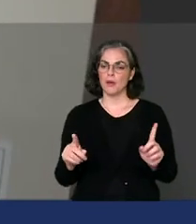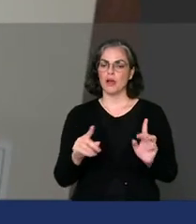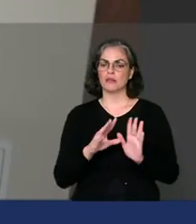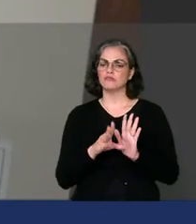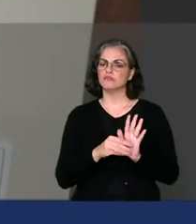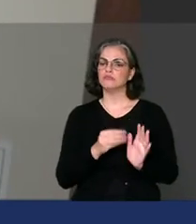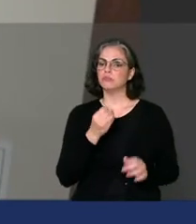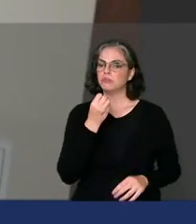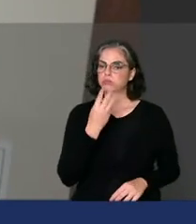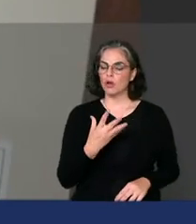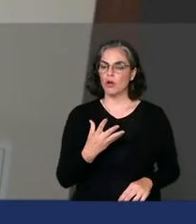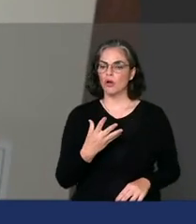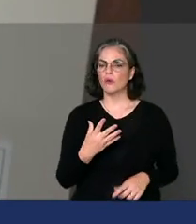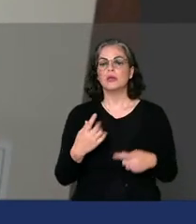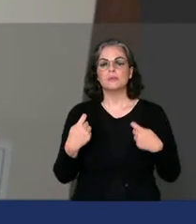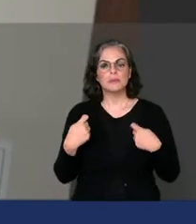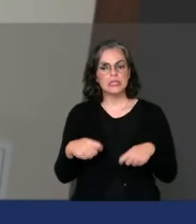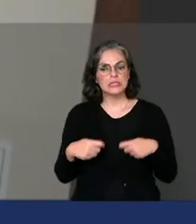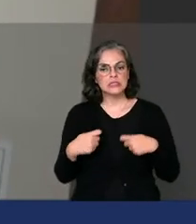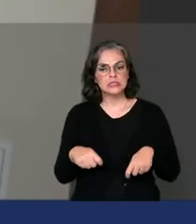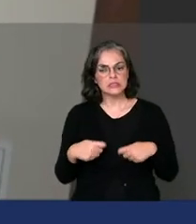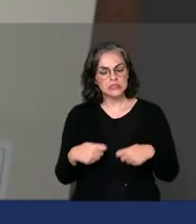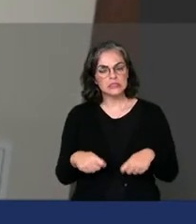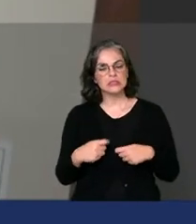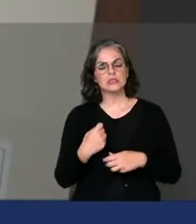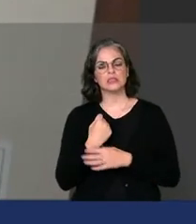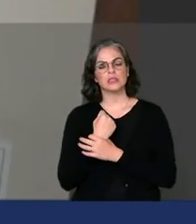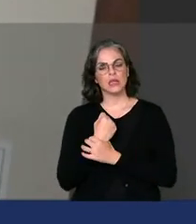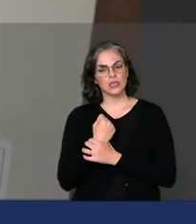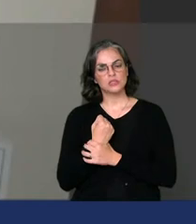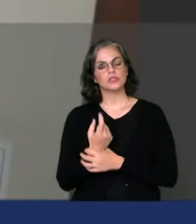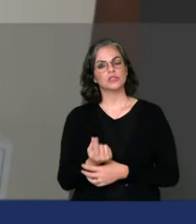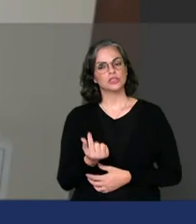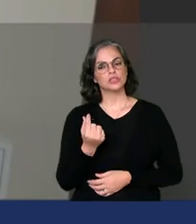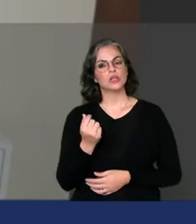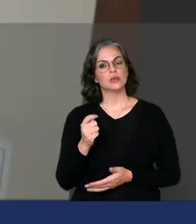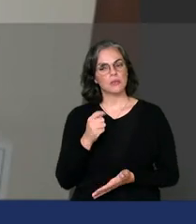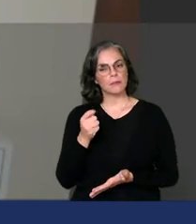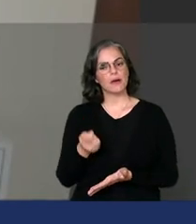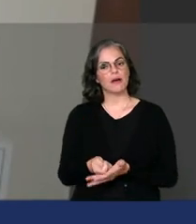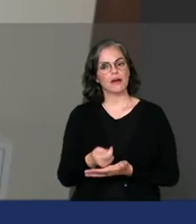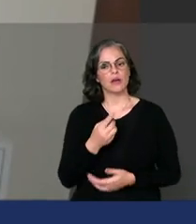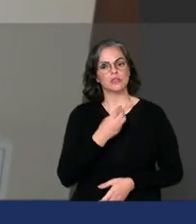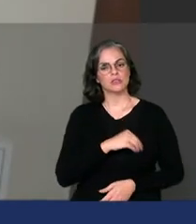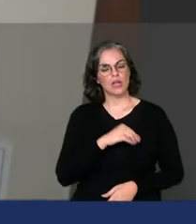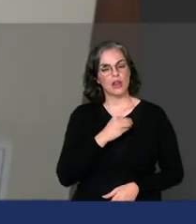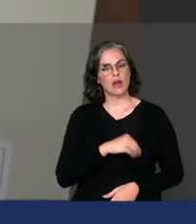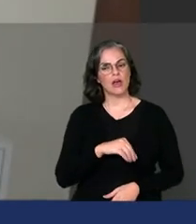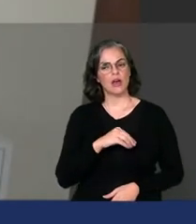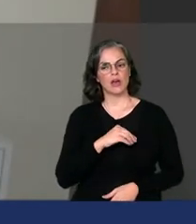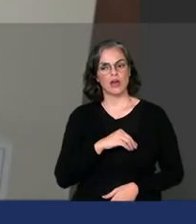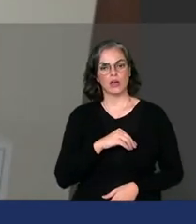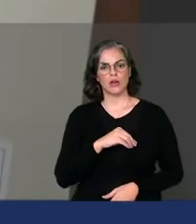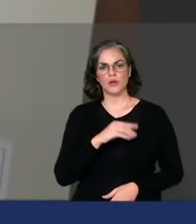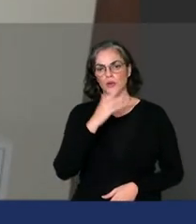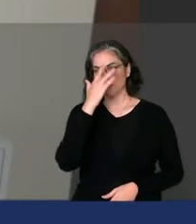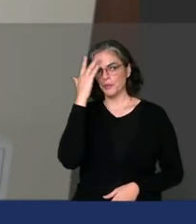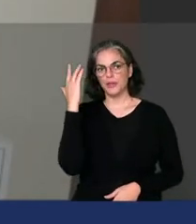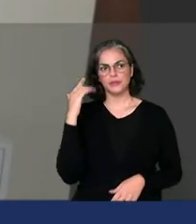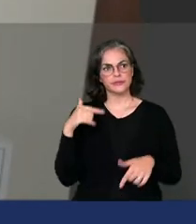MAS CONSIDERAMOS A EMENDA MEROTÓRIA E NECESSÁRIA PARA QUE SEJAM GARANTIDOS RECURSOS PARA O PAGAMENTO DOS SALÁRIOS DESSES SERVIDORES DA SEGURANÇA PÚBLICA QUE SÃO